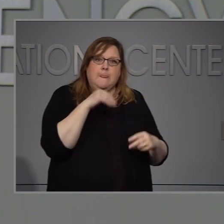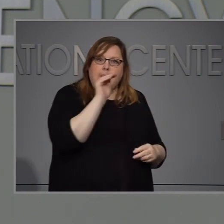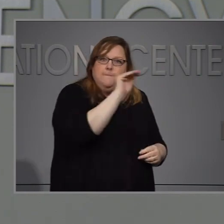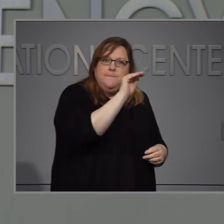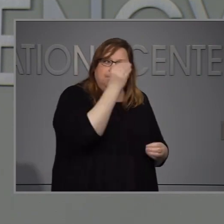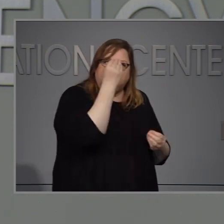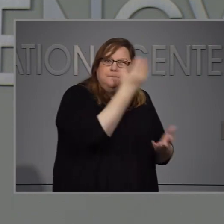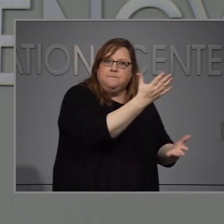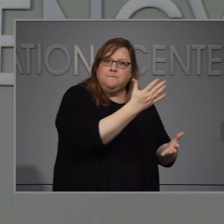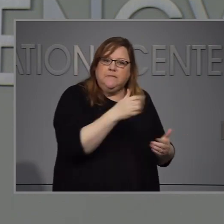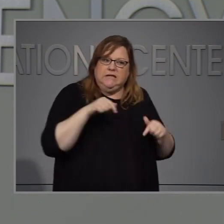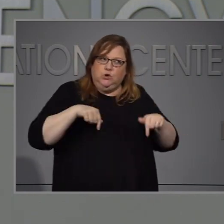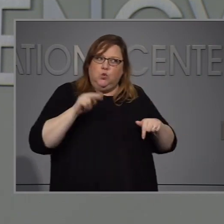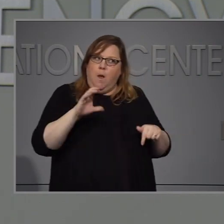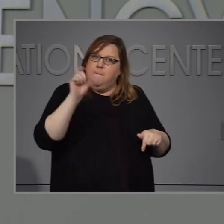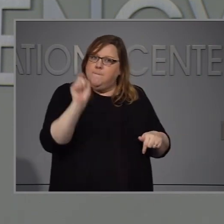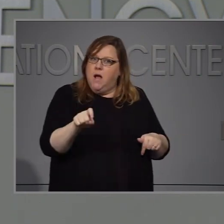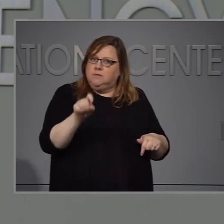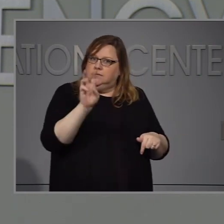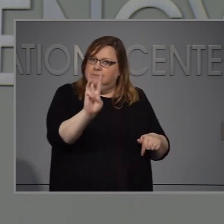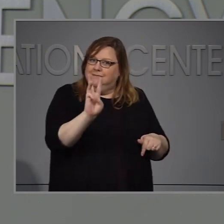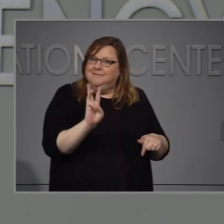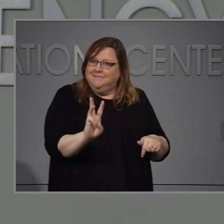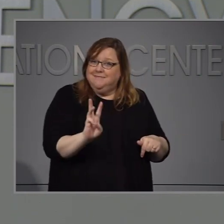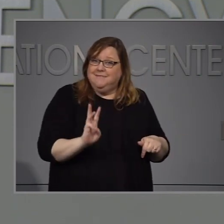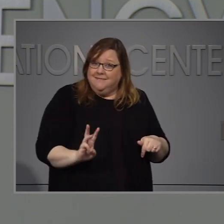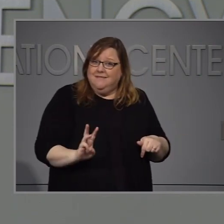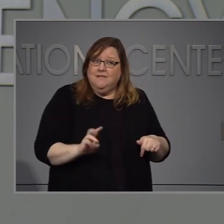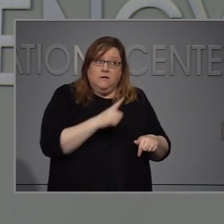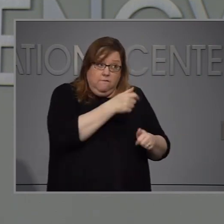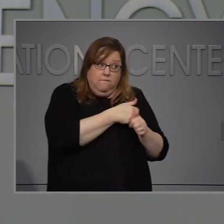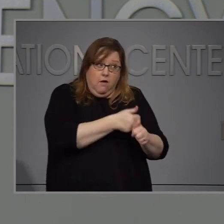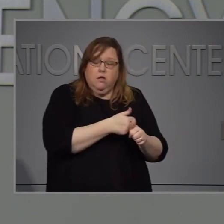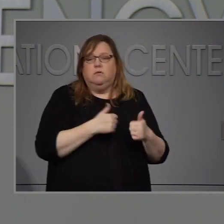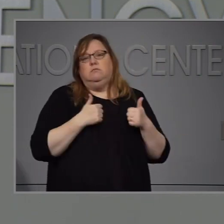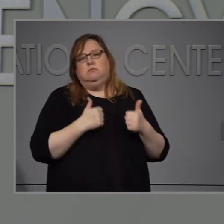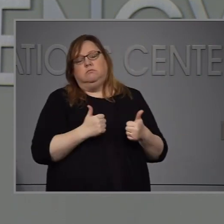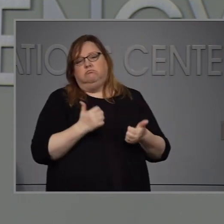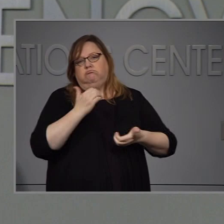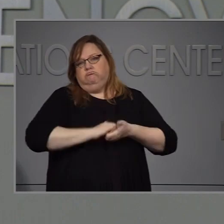fuera, comprendan cuáles son los requisitos, el y las las restricciones que tenemos para